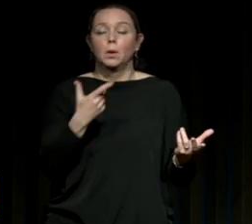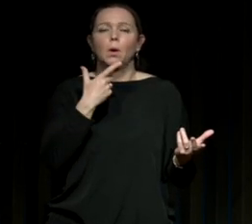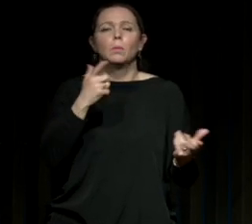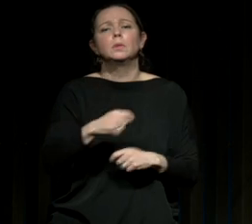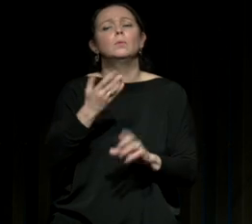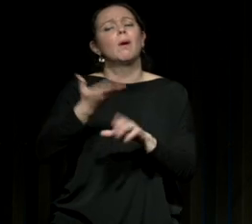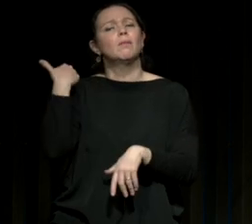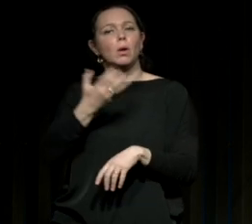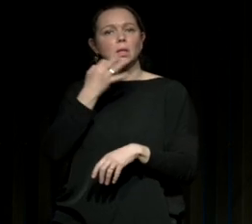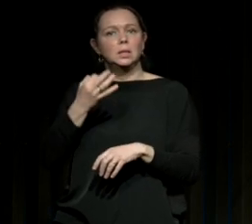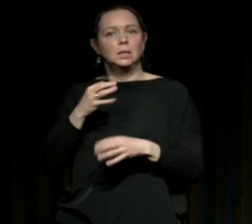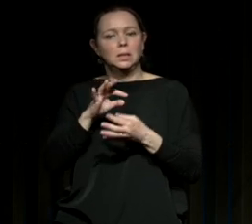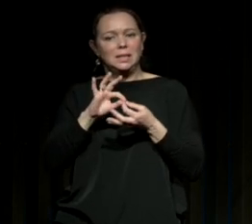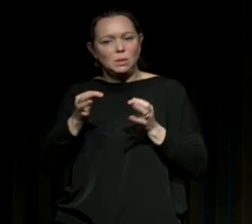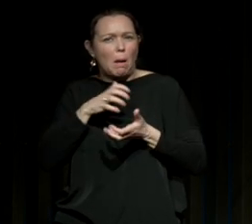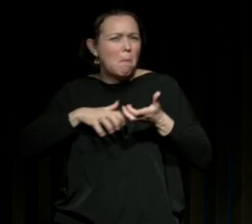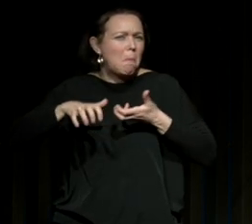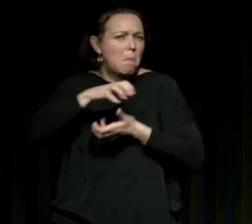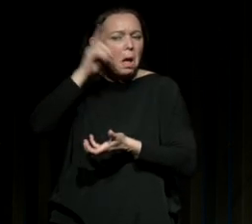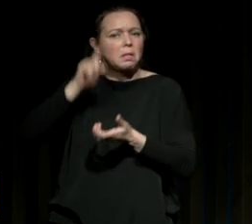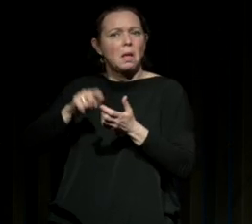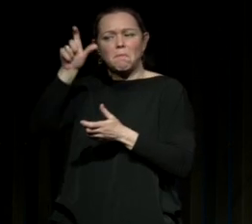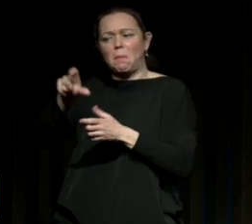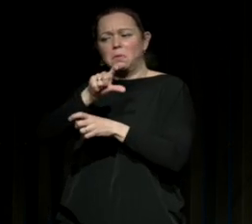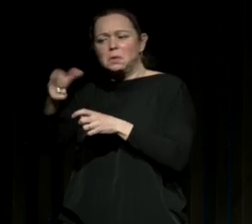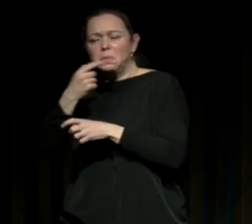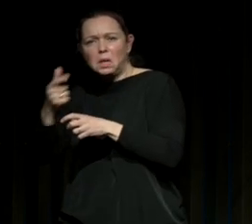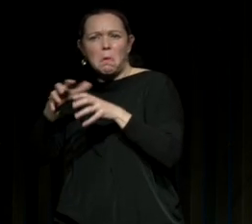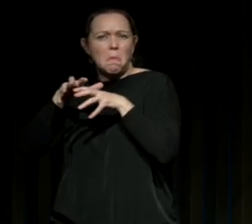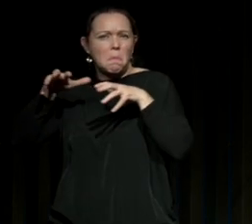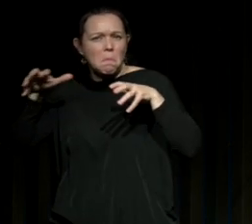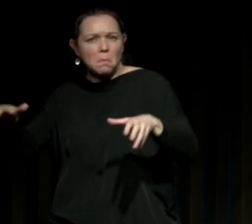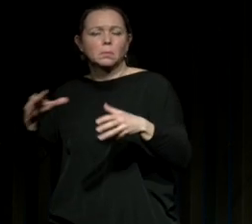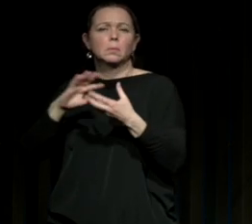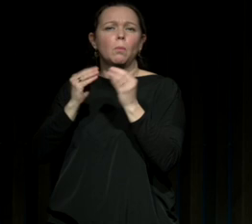pharmaceutiques qui ont émaillé l'histoire du traitement médicamenteux l'obésité sont